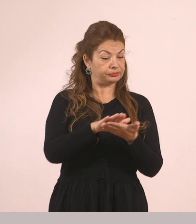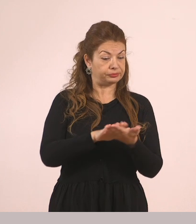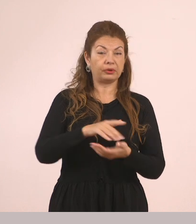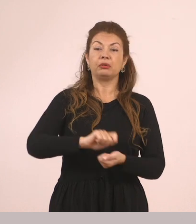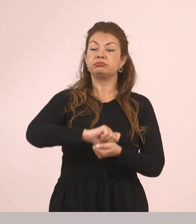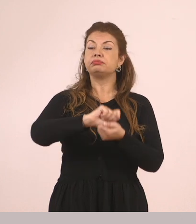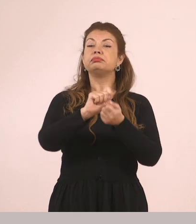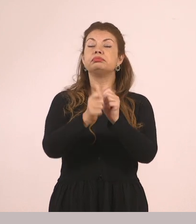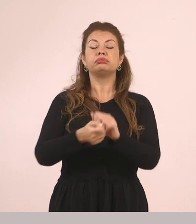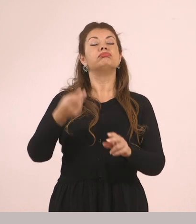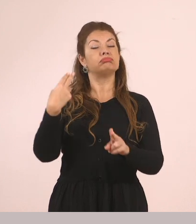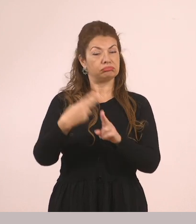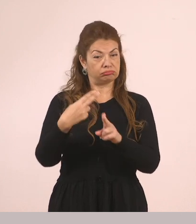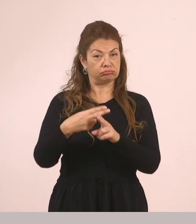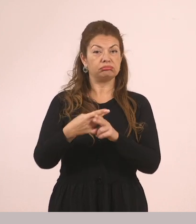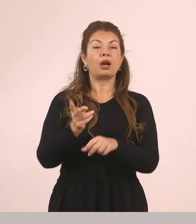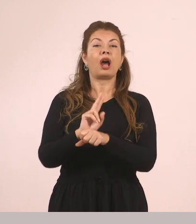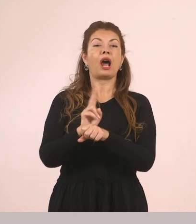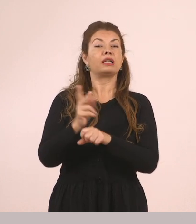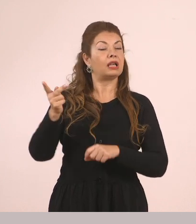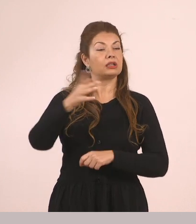και να ξαναγίνομεν χρήσιμα εις την κοινωνίαν χαρτοπροϊόντα!